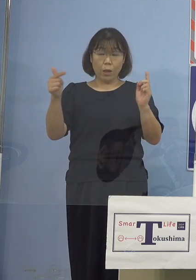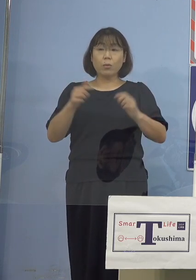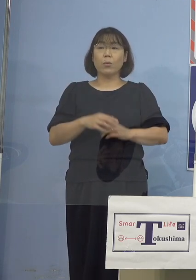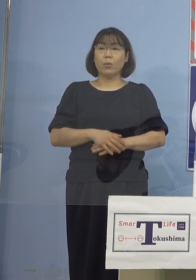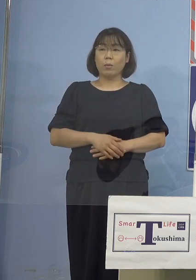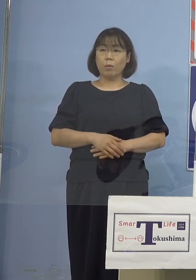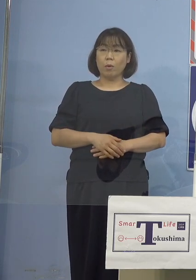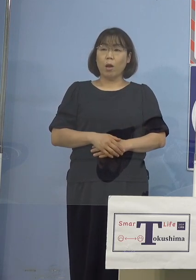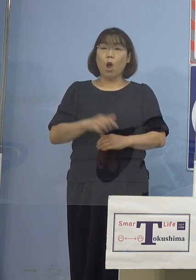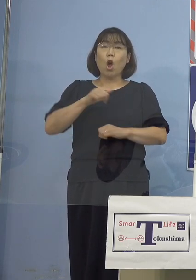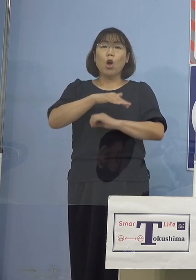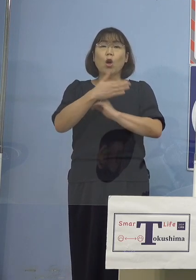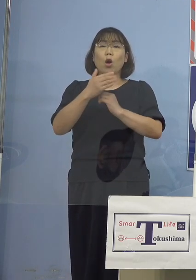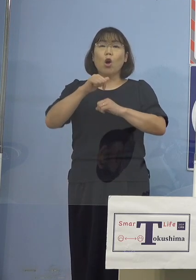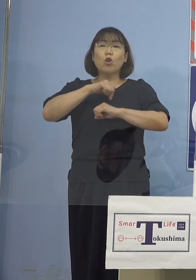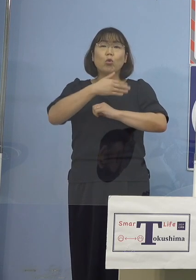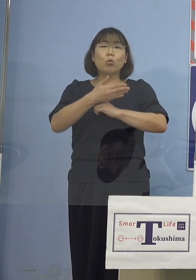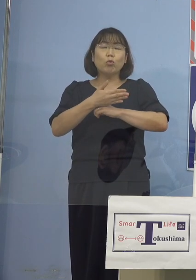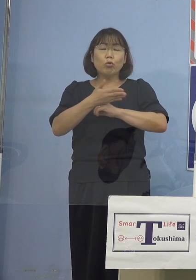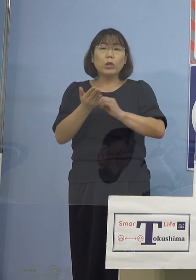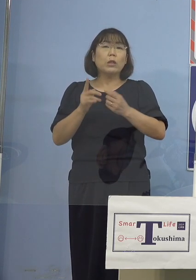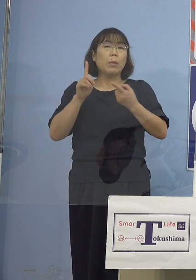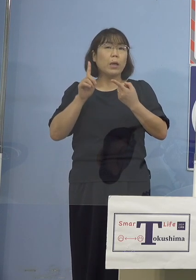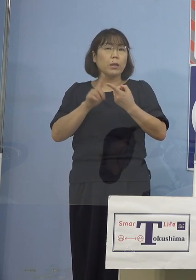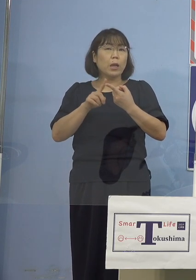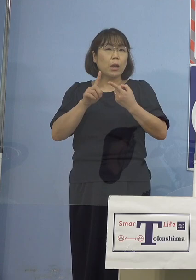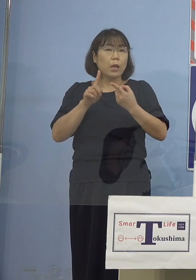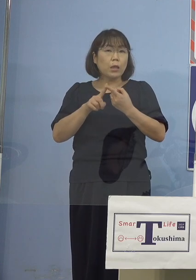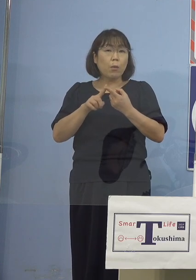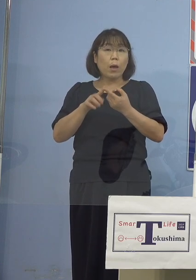「徳島ならではの」ということを 知事は言われていましたけれど